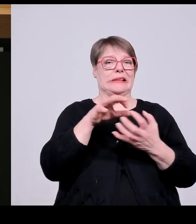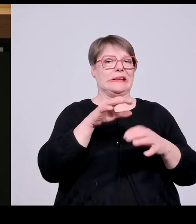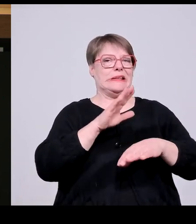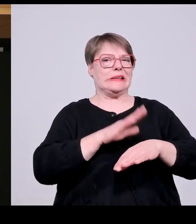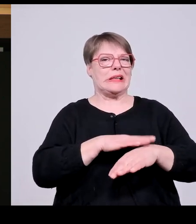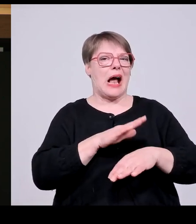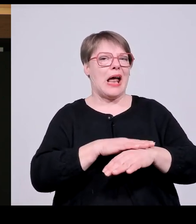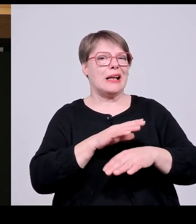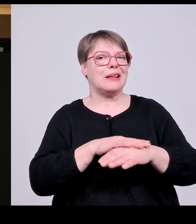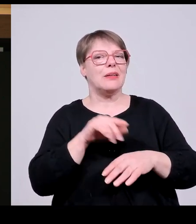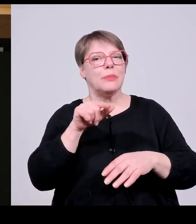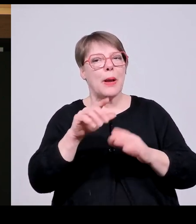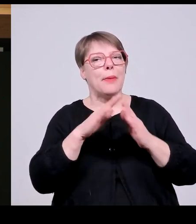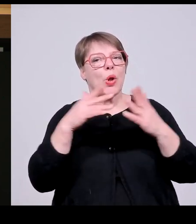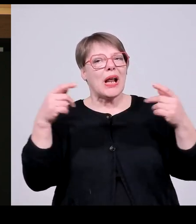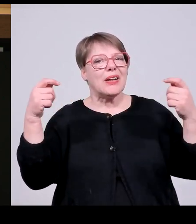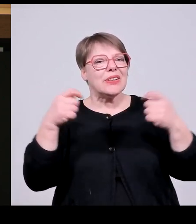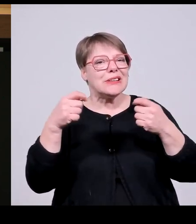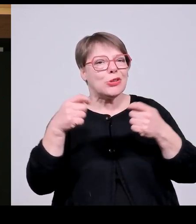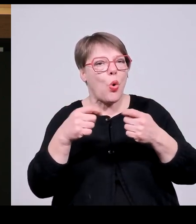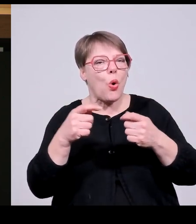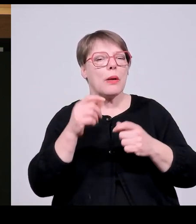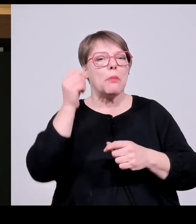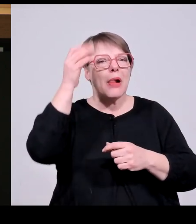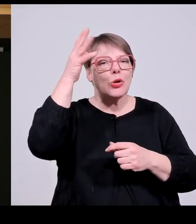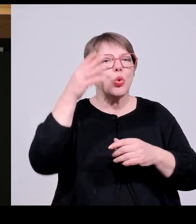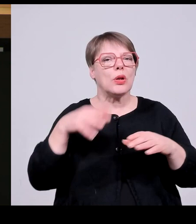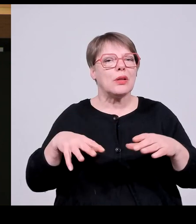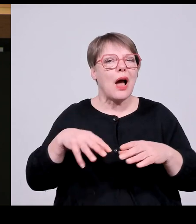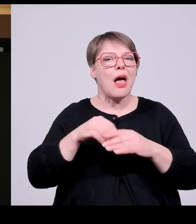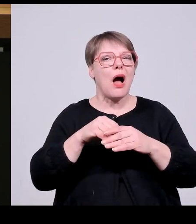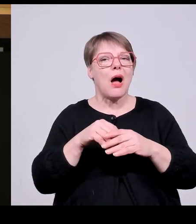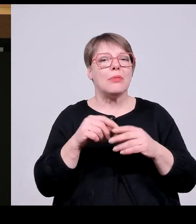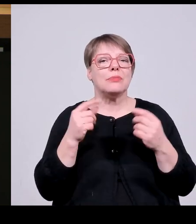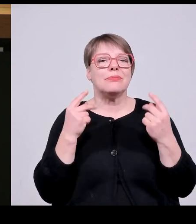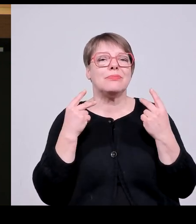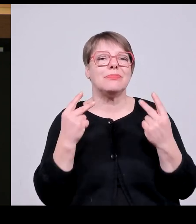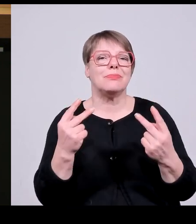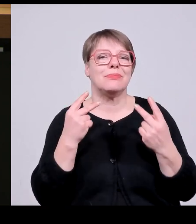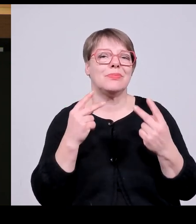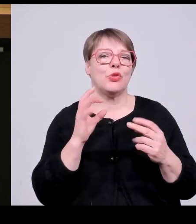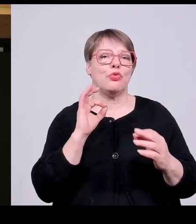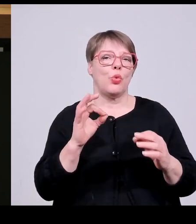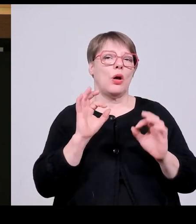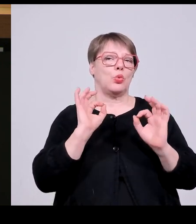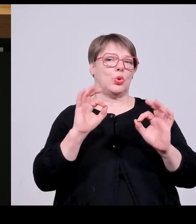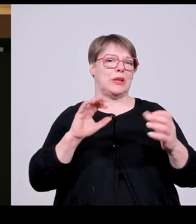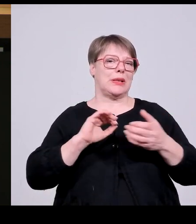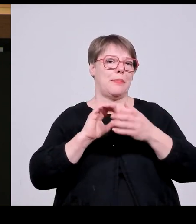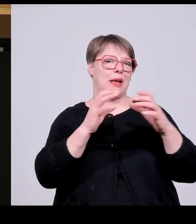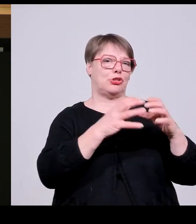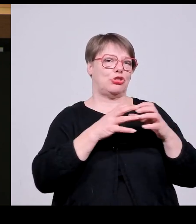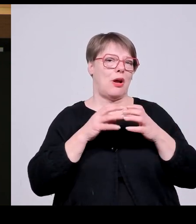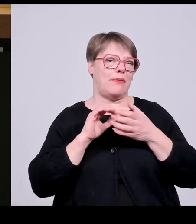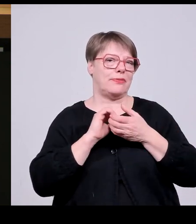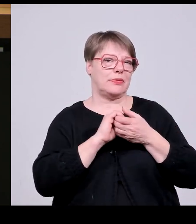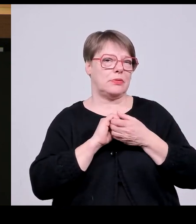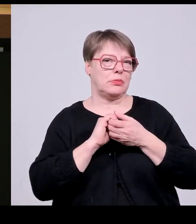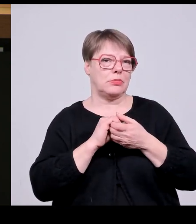Menschen mit erschwerten Bildungszugängen, Seniorinnen, Menschen mit Behinderungen oder Geflüchtete. Um diesem Anspruch gerecht zu werden, braucht